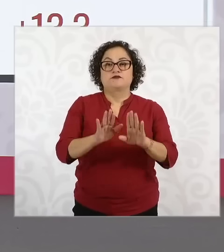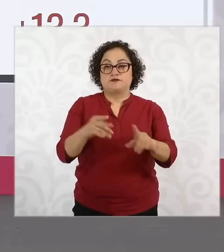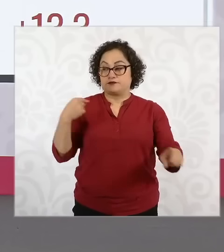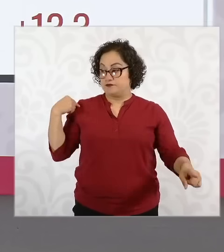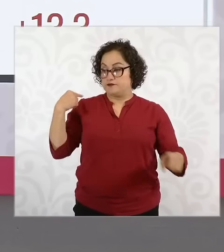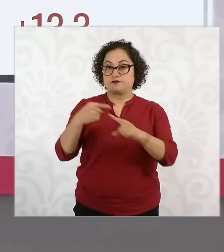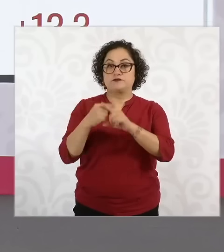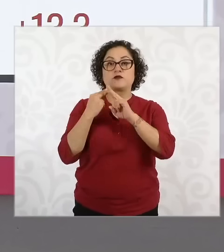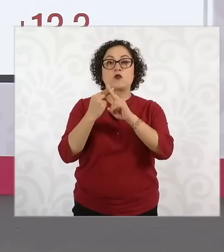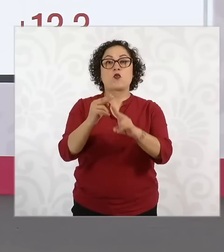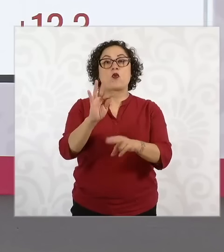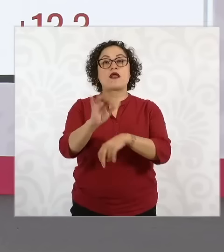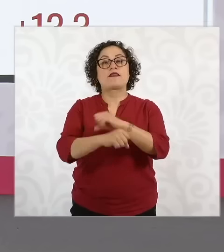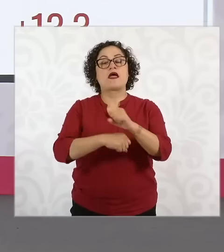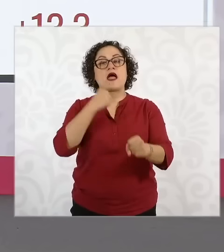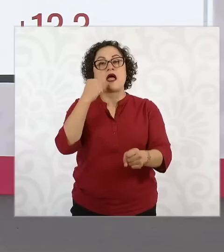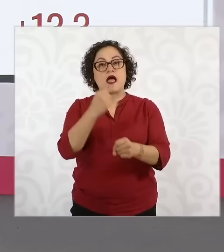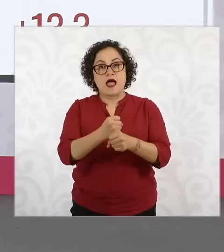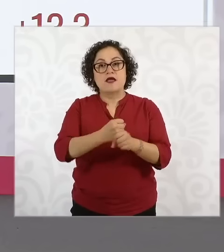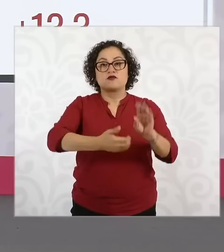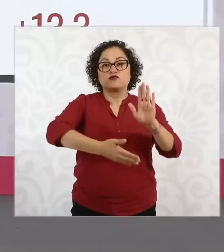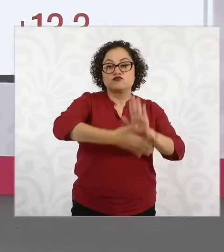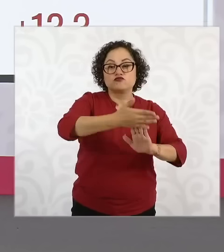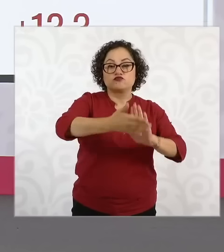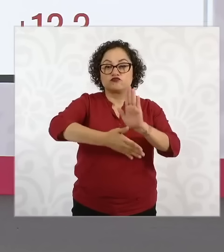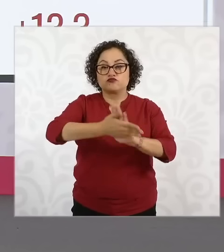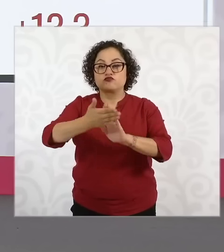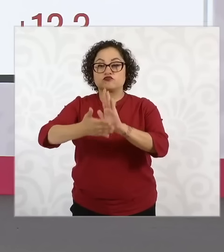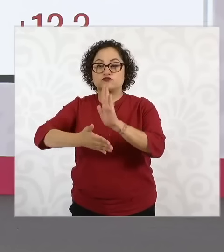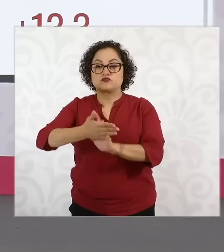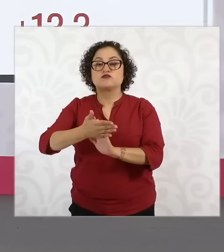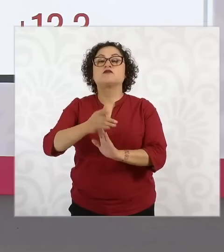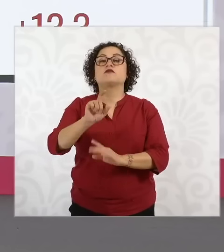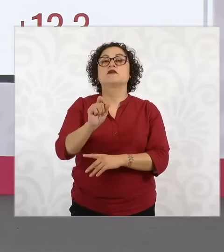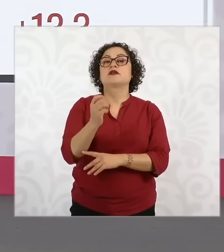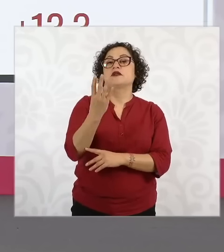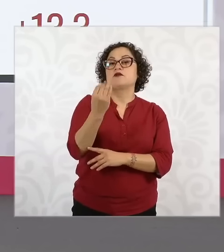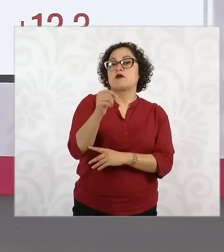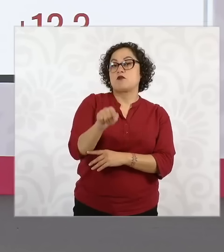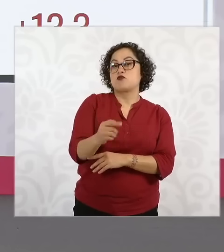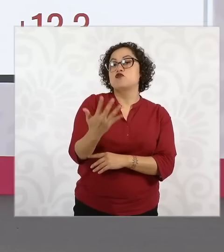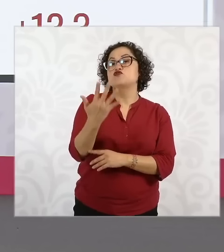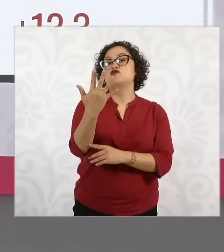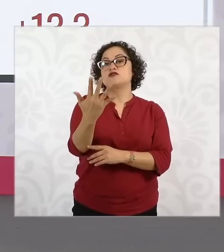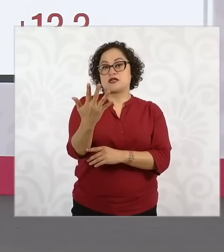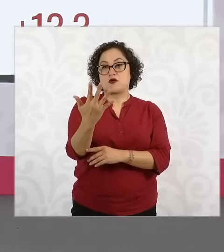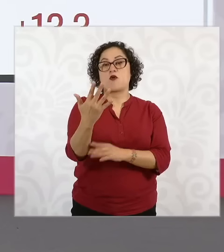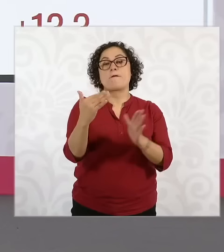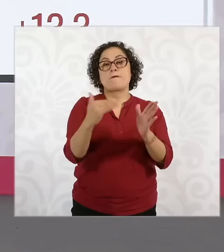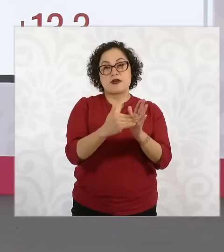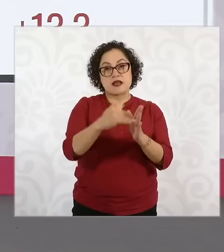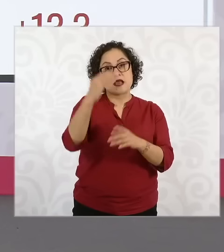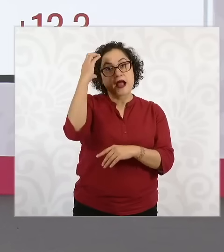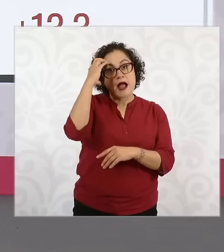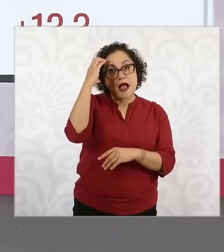se construyeron 29.5,000 5000 camas, es decir, muchos hospitales que sumamos todas las camas de